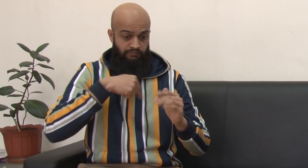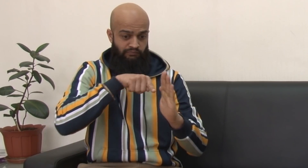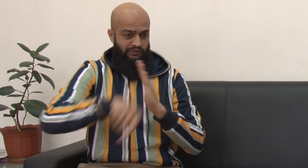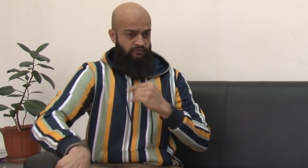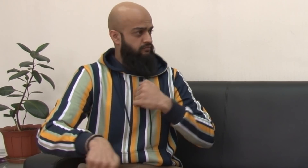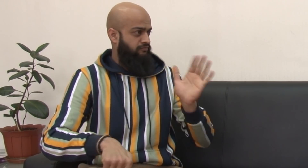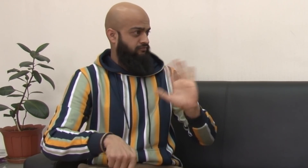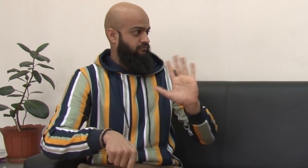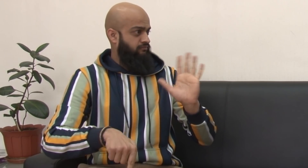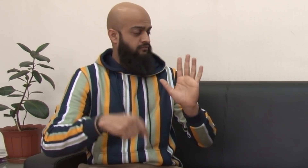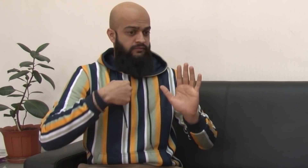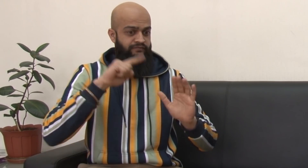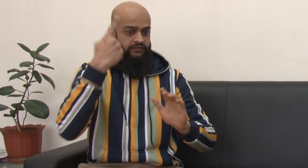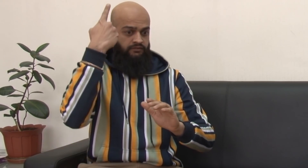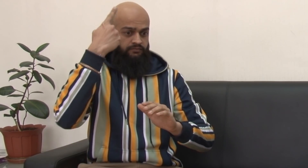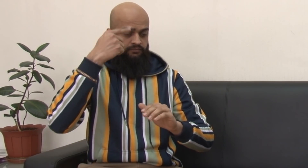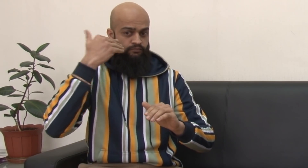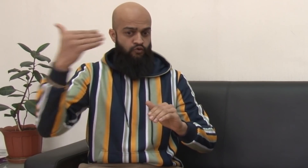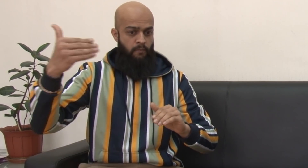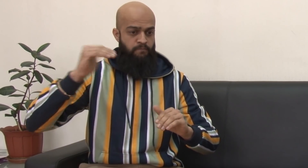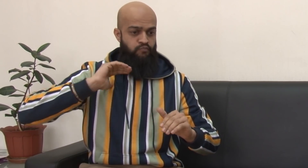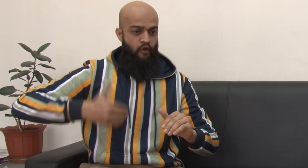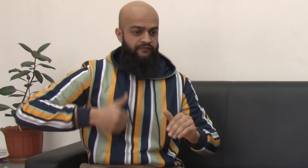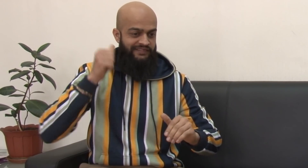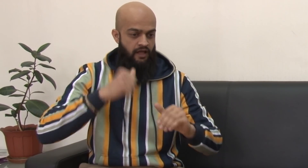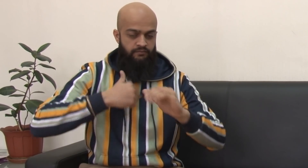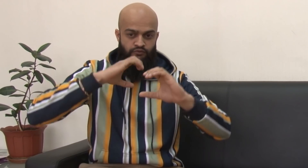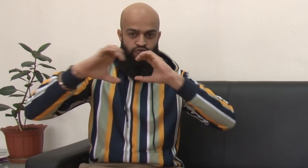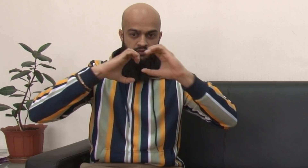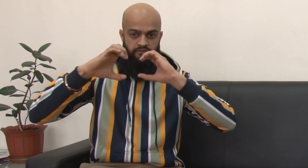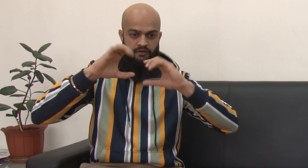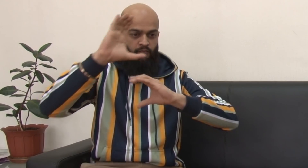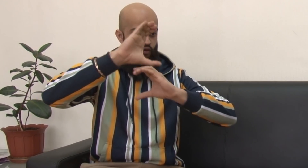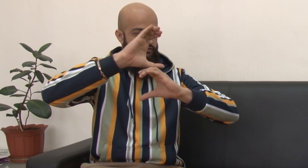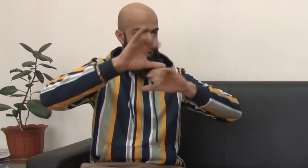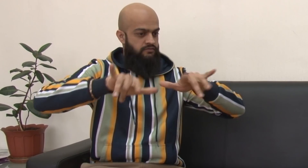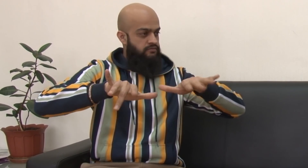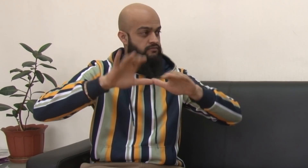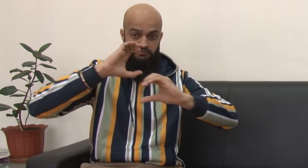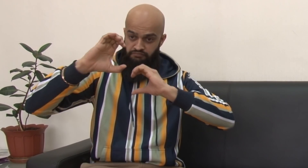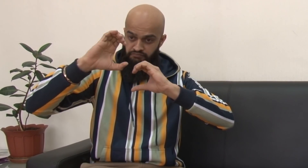Я не сбегал. Началось с общения с девушкой по скайпу.